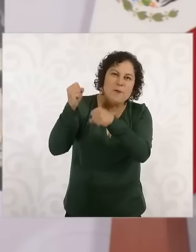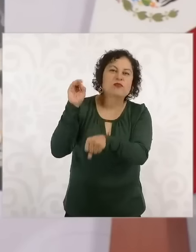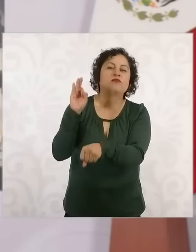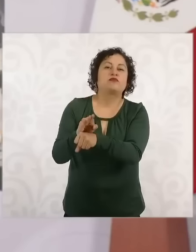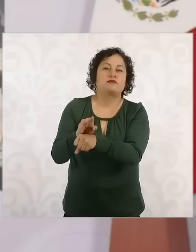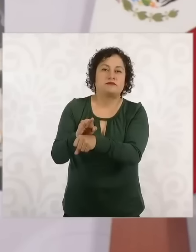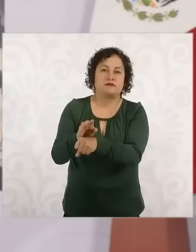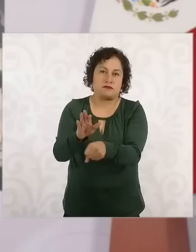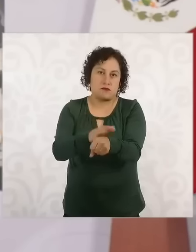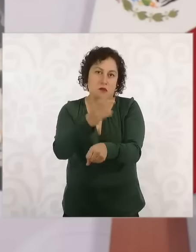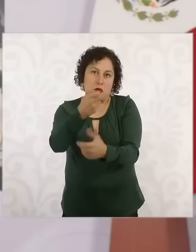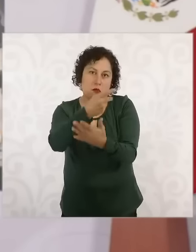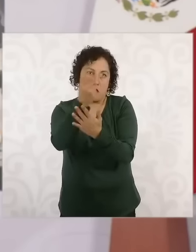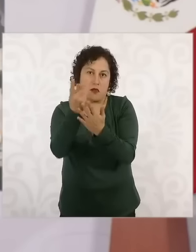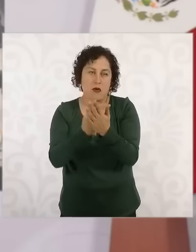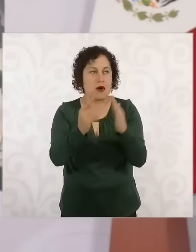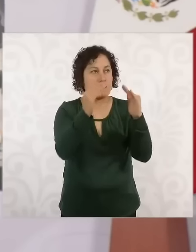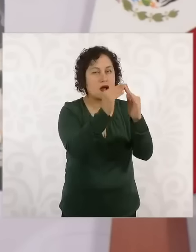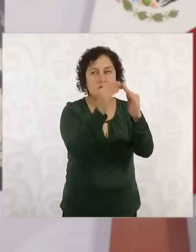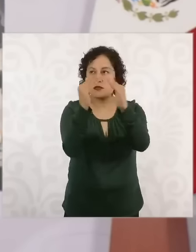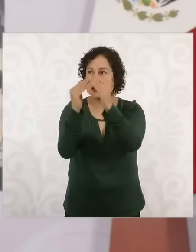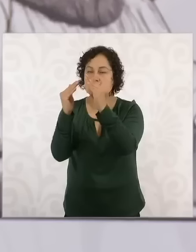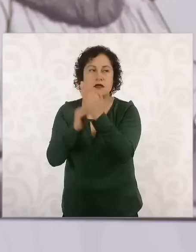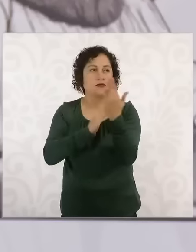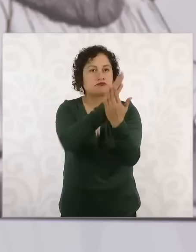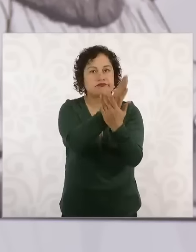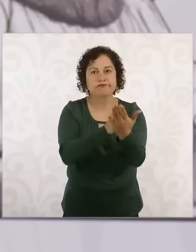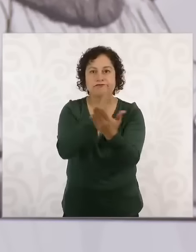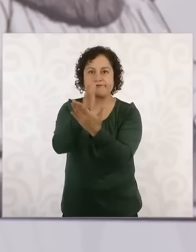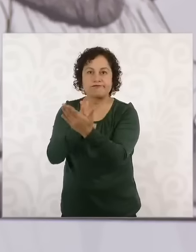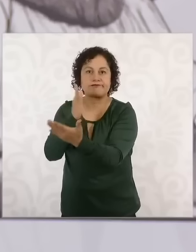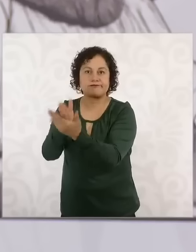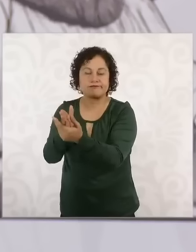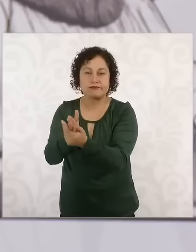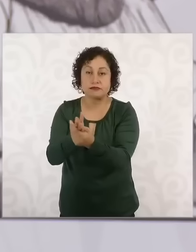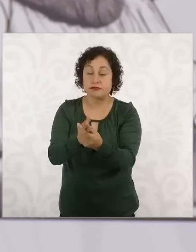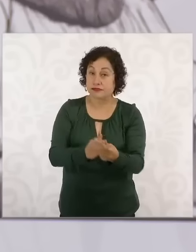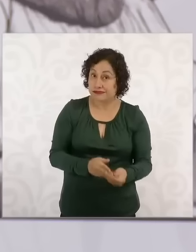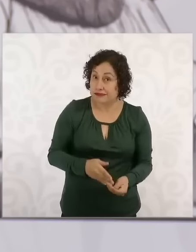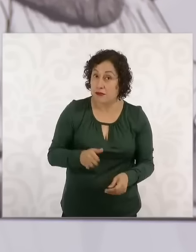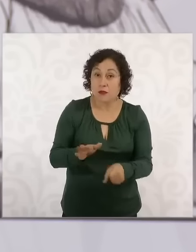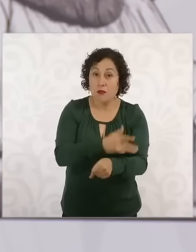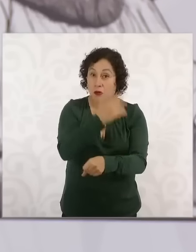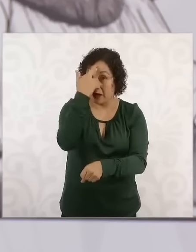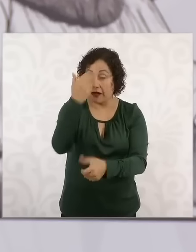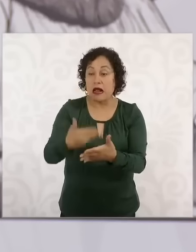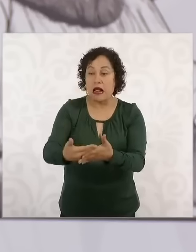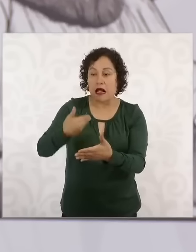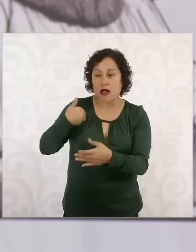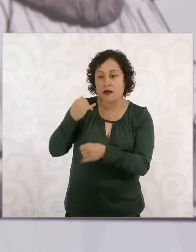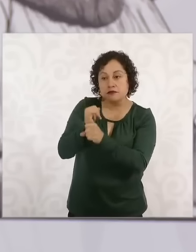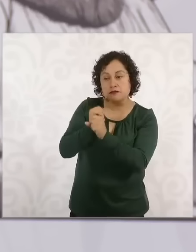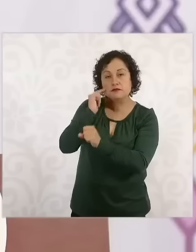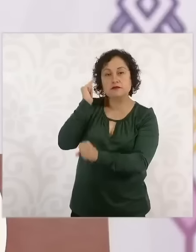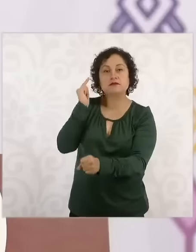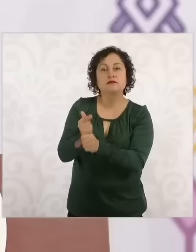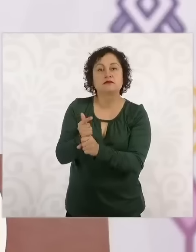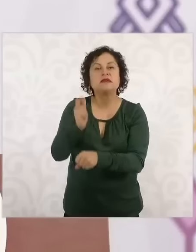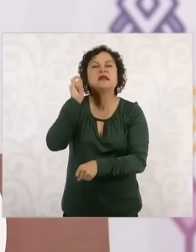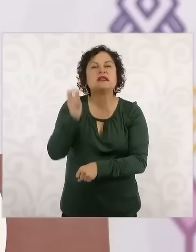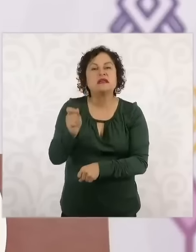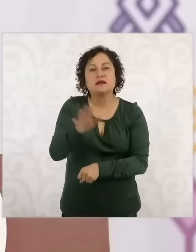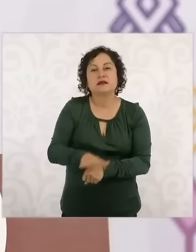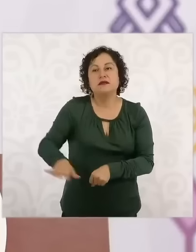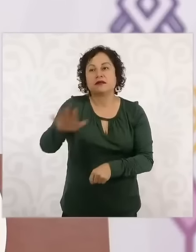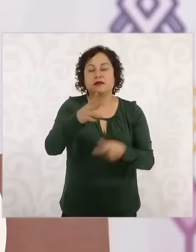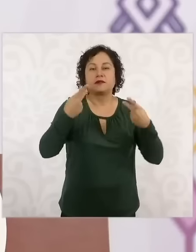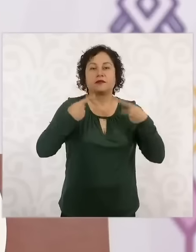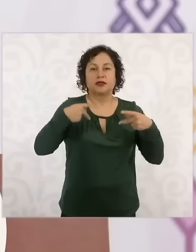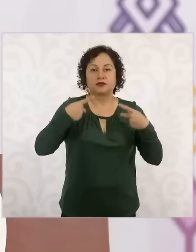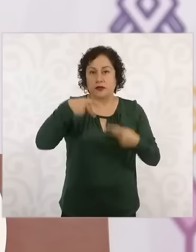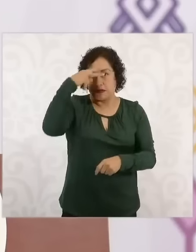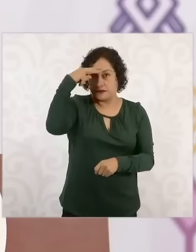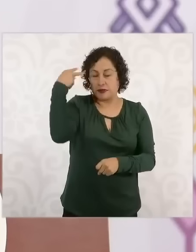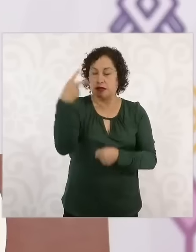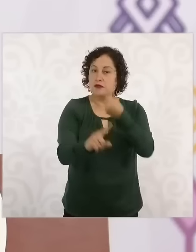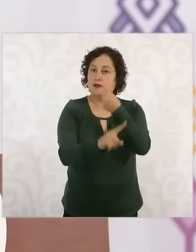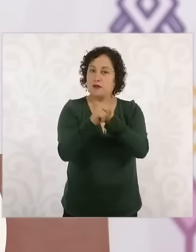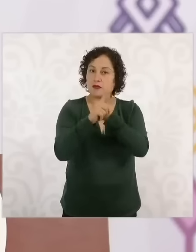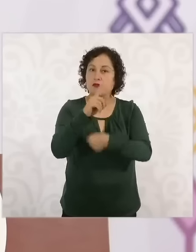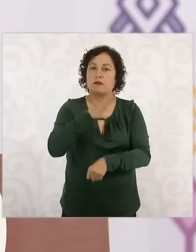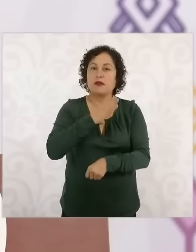por casa. Las y los mexicanos tenemos un problema grave que es la alimentación y el sedentarismo.